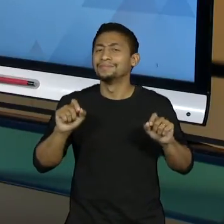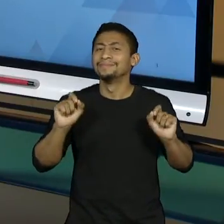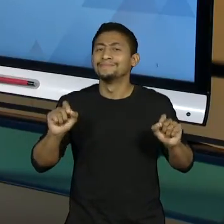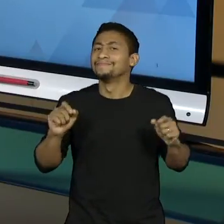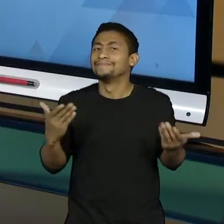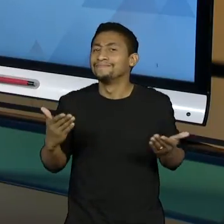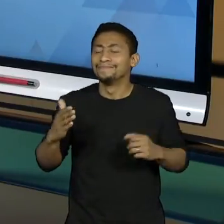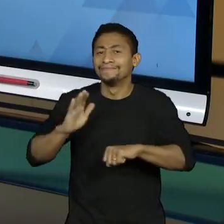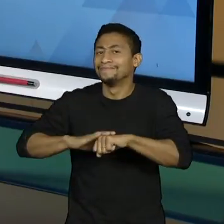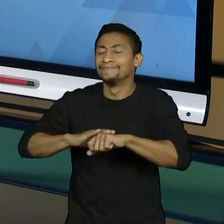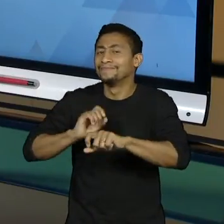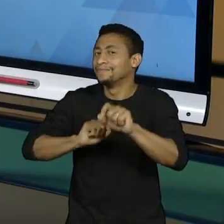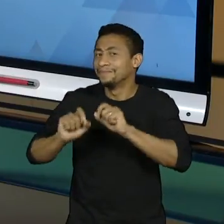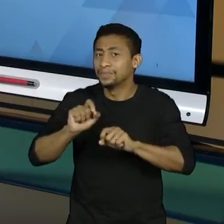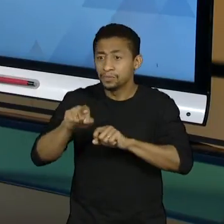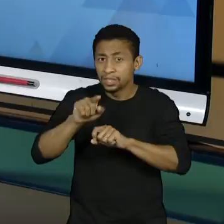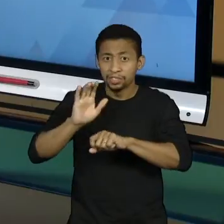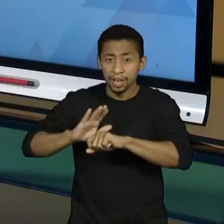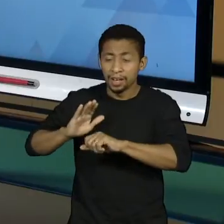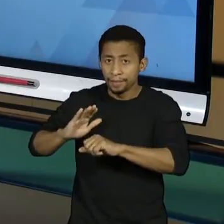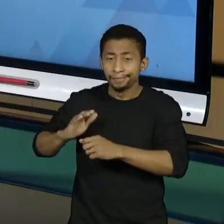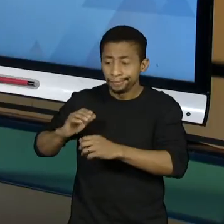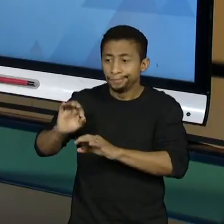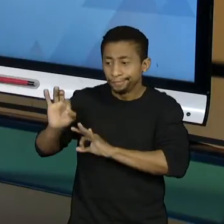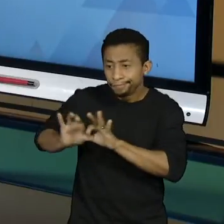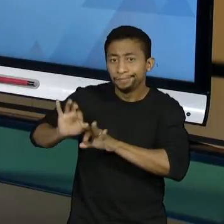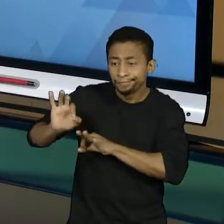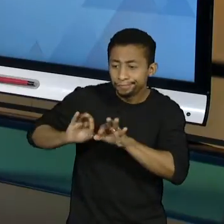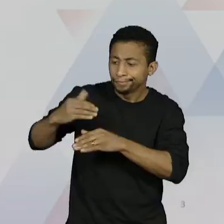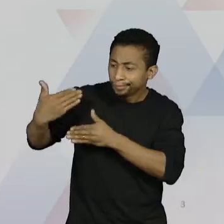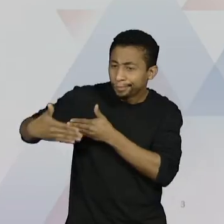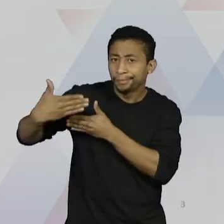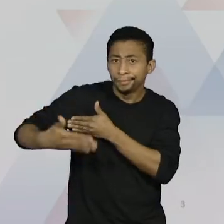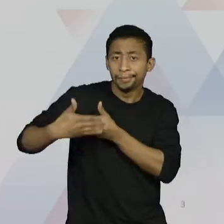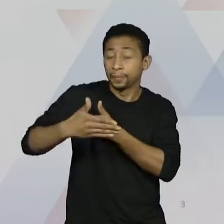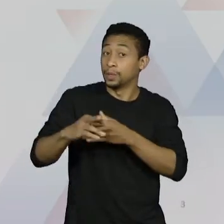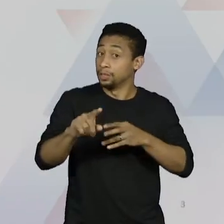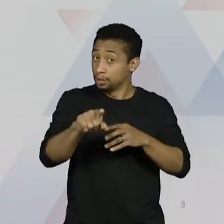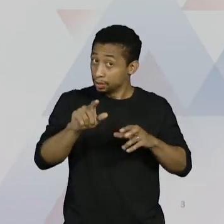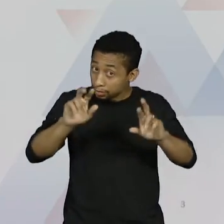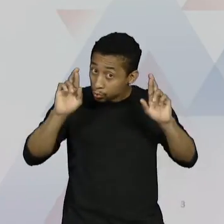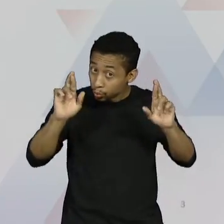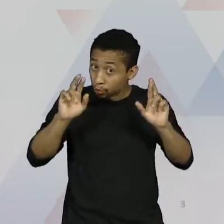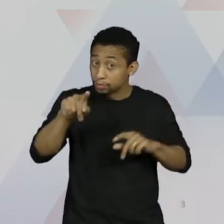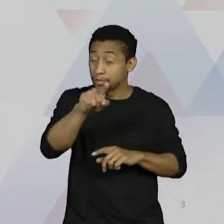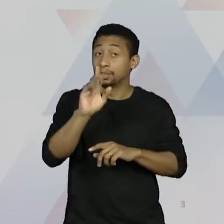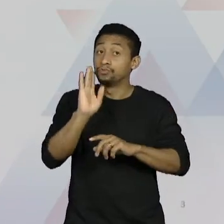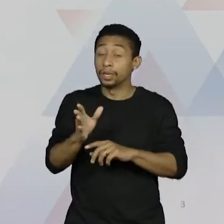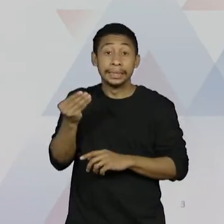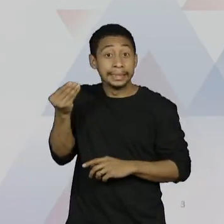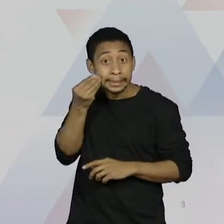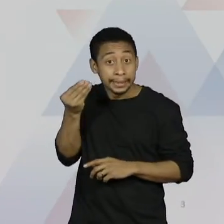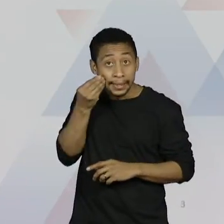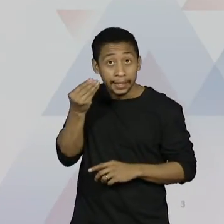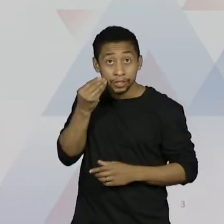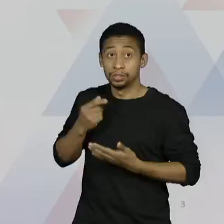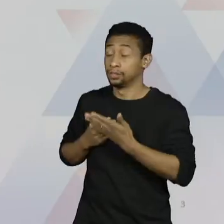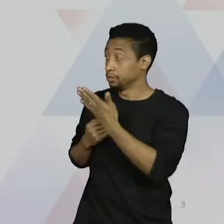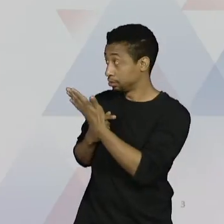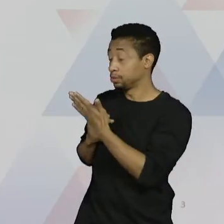MONTE DE COISA, MAS, ATÉ AQUI, A GENTE ESPERA QUE VOCÊ JÁ TENHA "REALIZADOS OS TESTES PELOS DESENVOLVEDORES E PELOS USUÁRIOS". LEMBRA QUE A